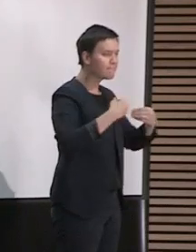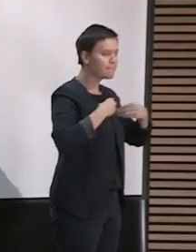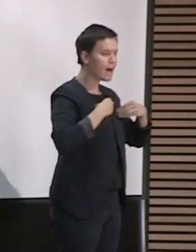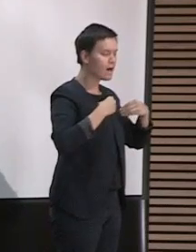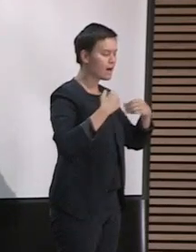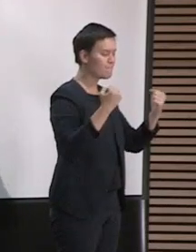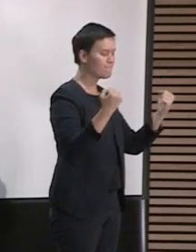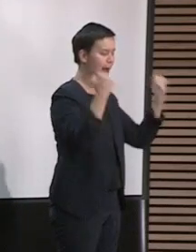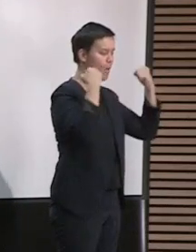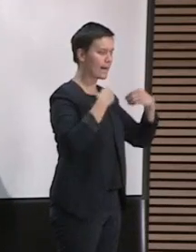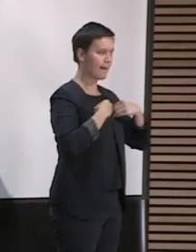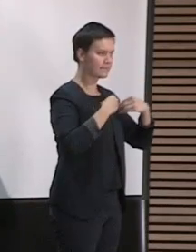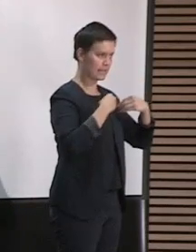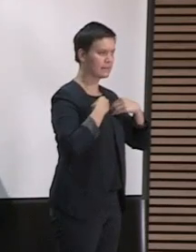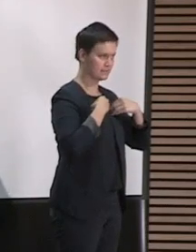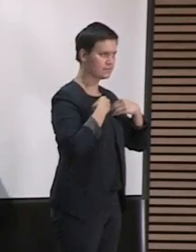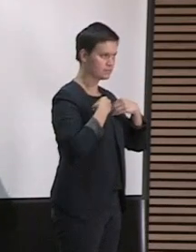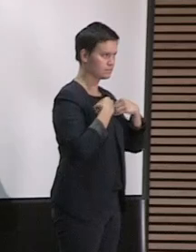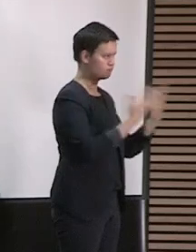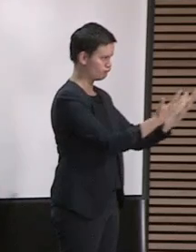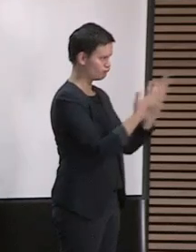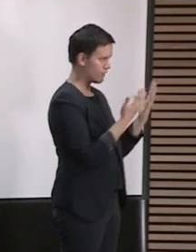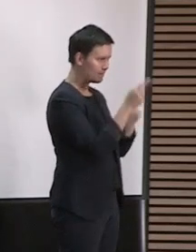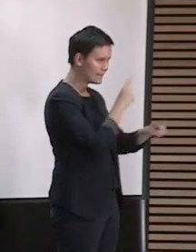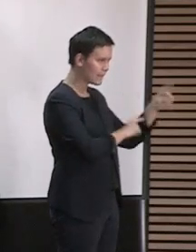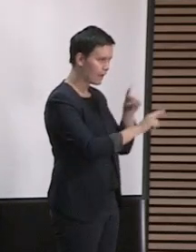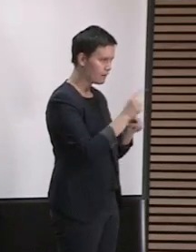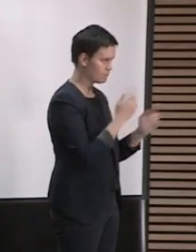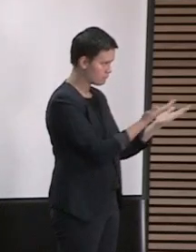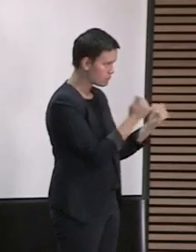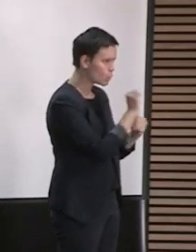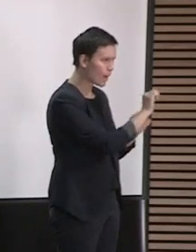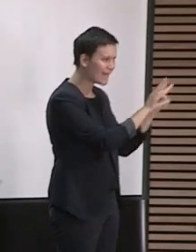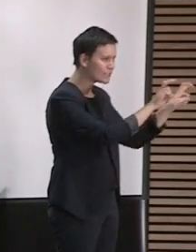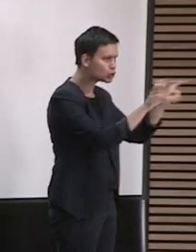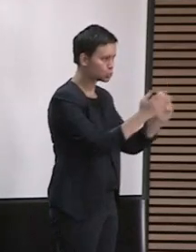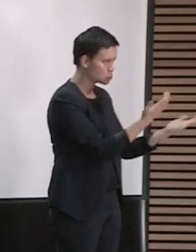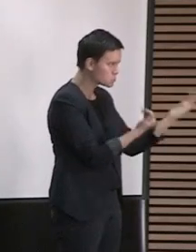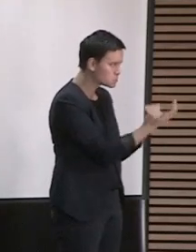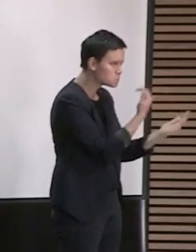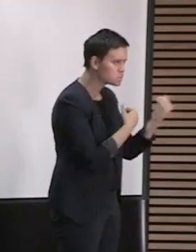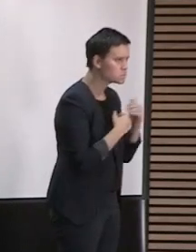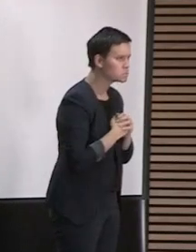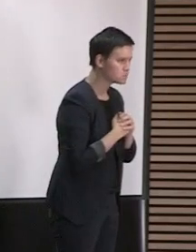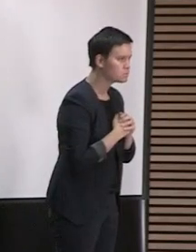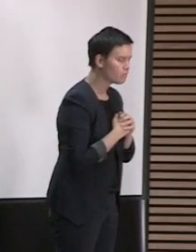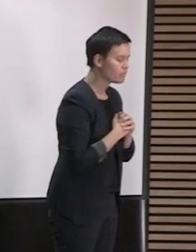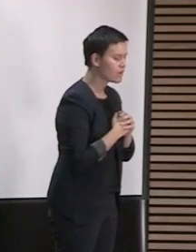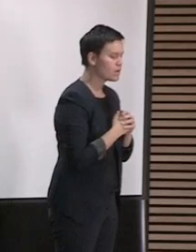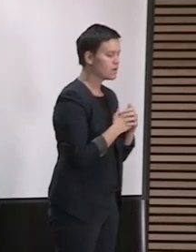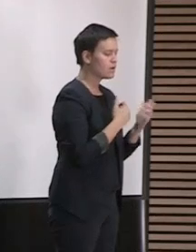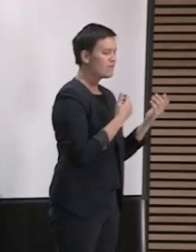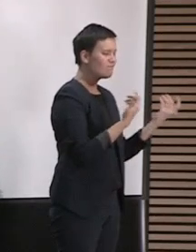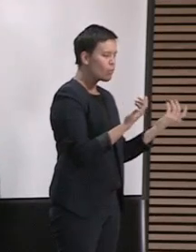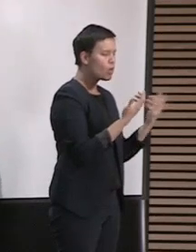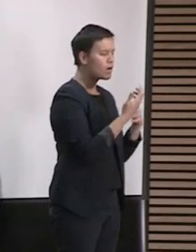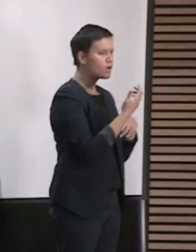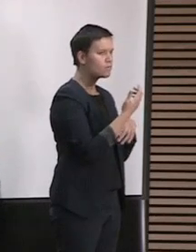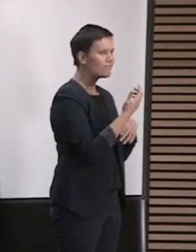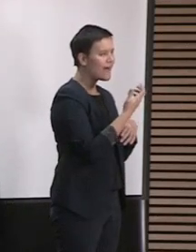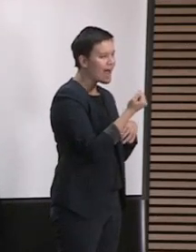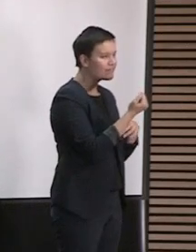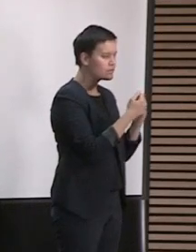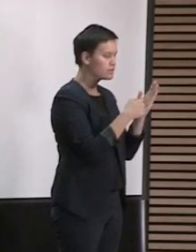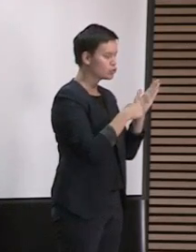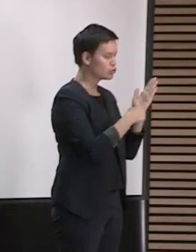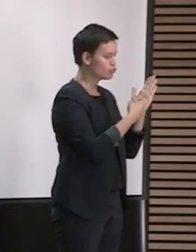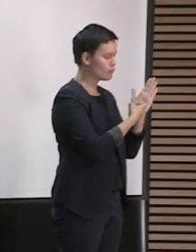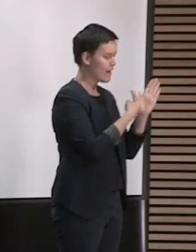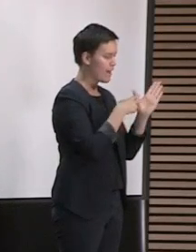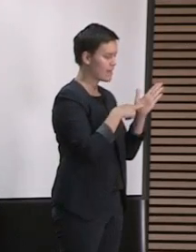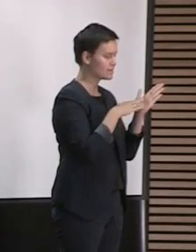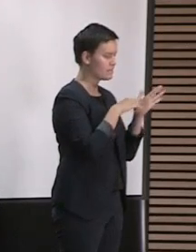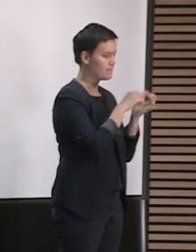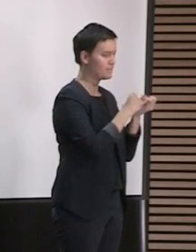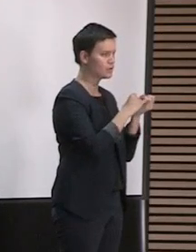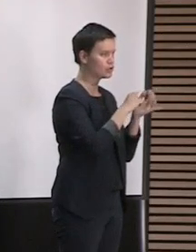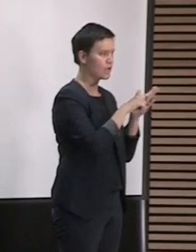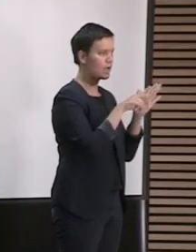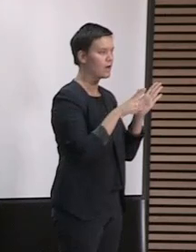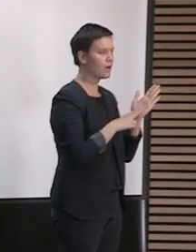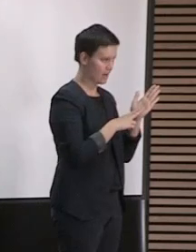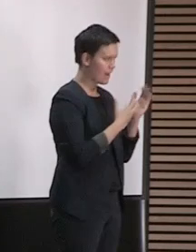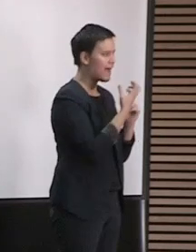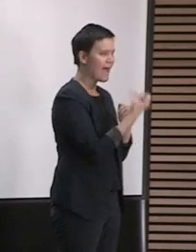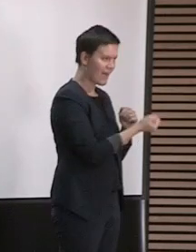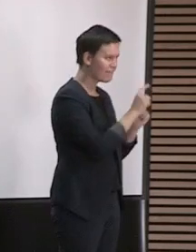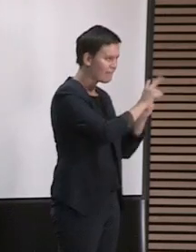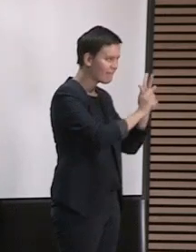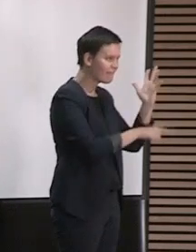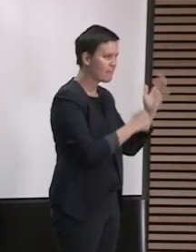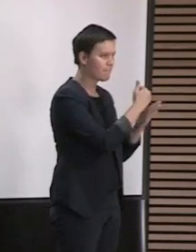whakahekenga tupato? RAIWHI